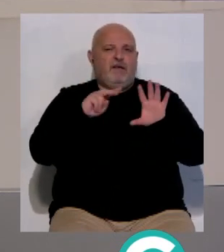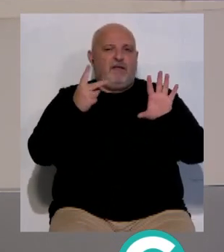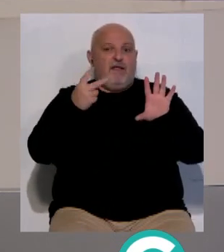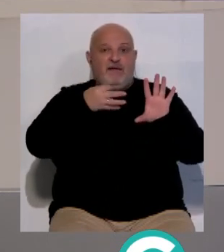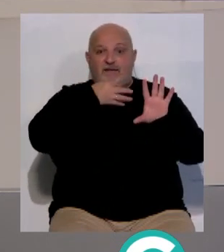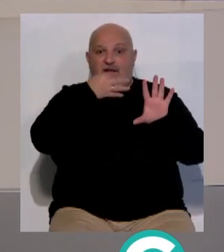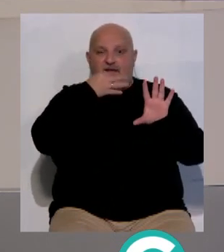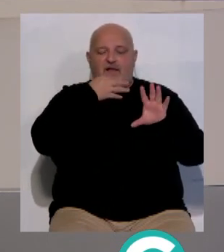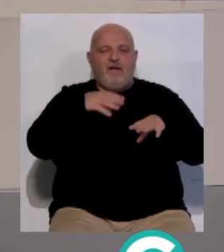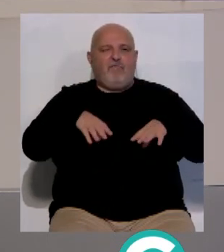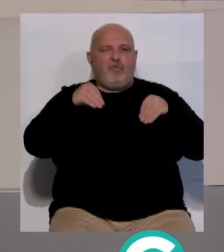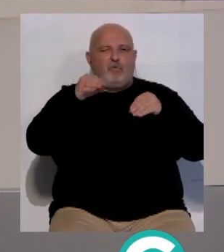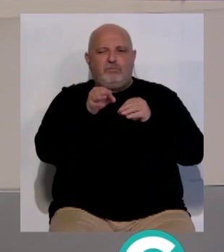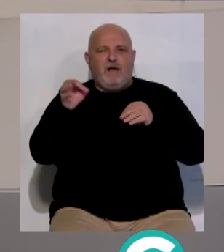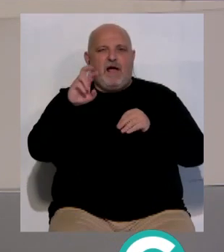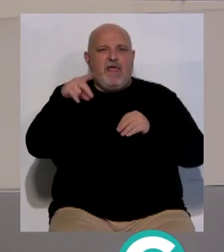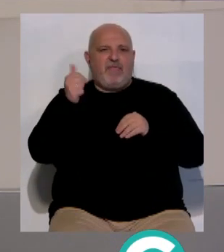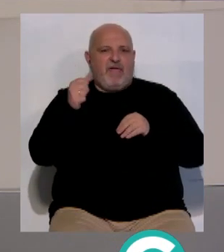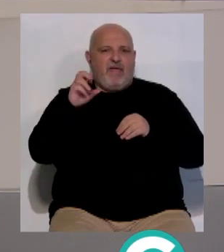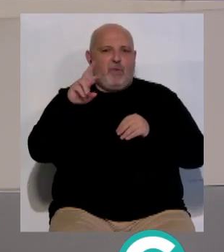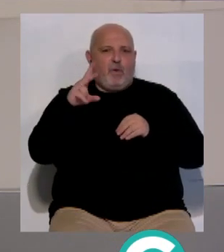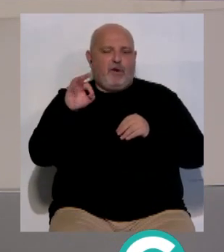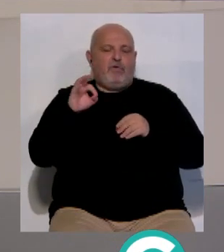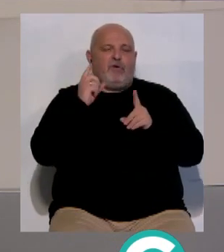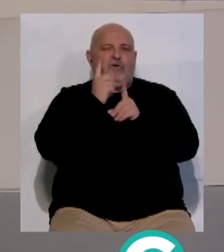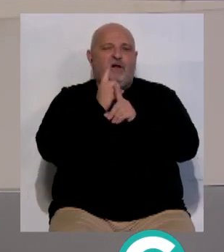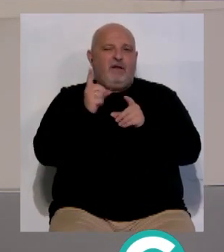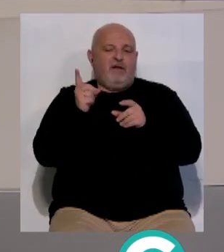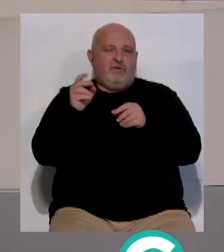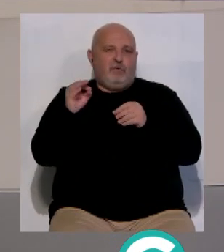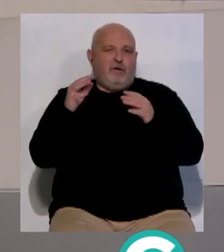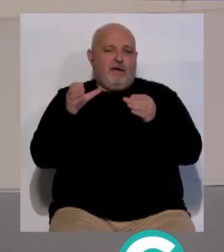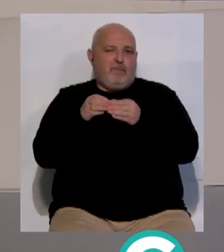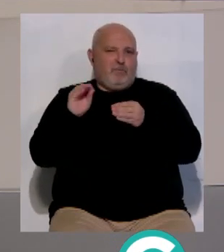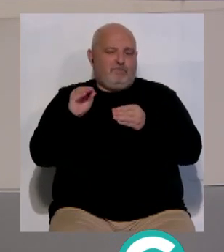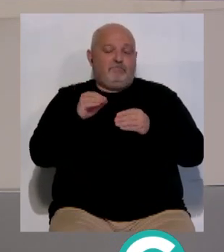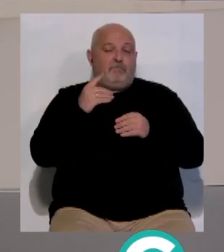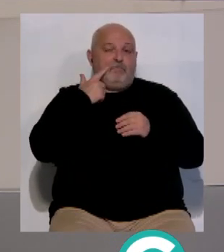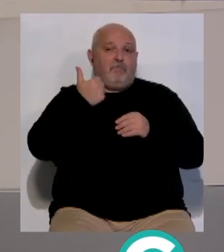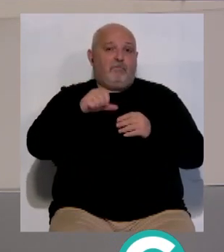de la tarde en Aranda del duero el ciz se mide a la arandina valoraremos aquí el resultado de